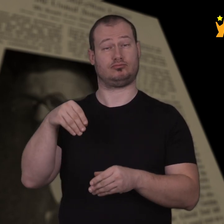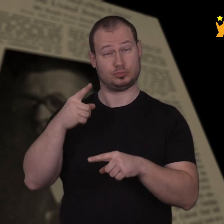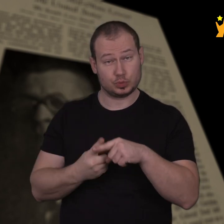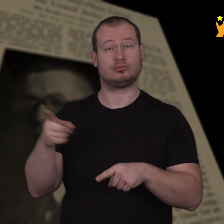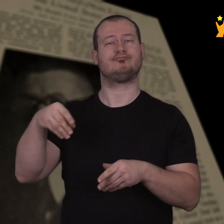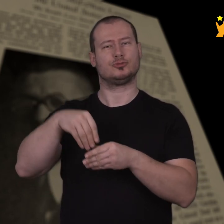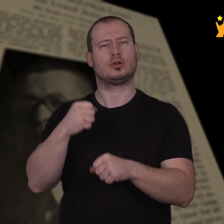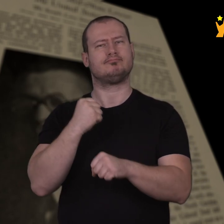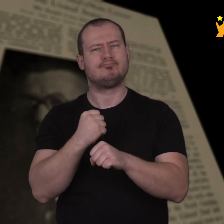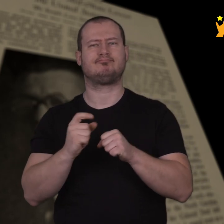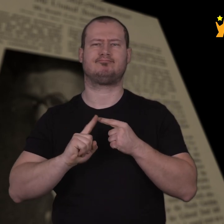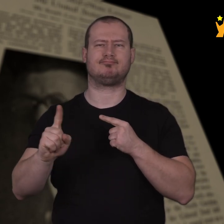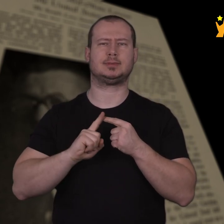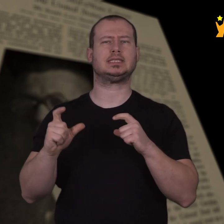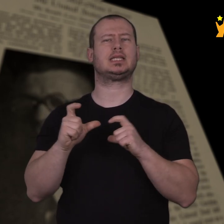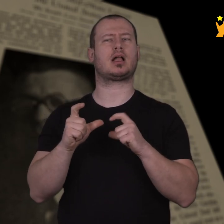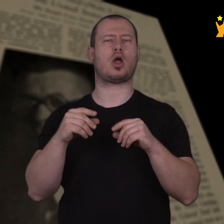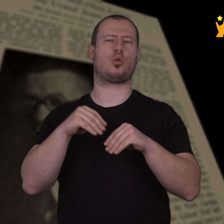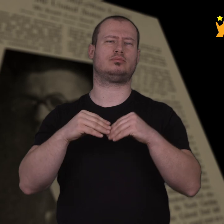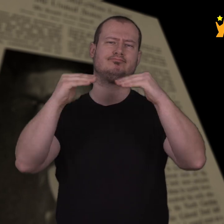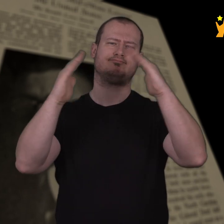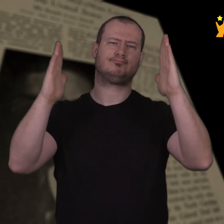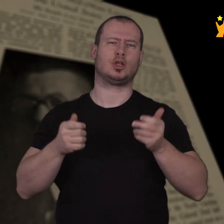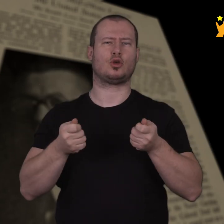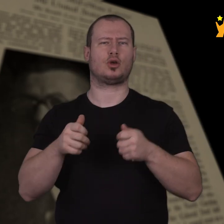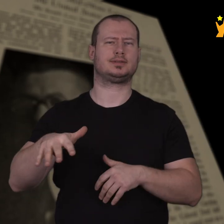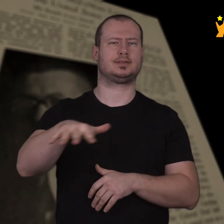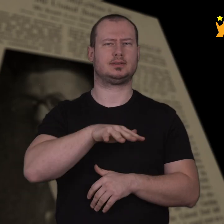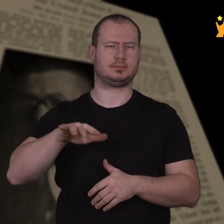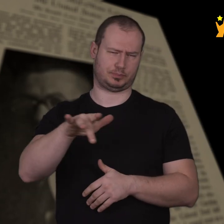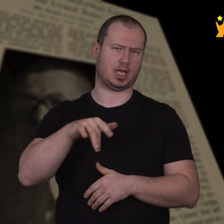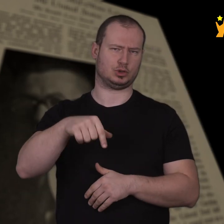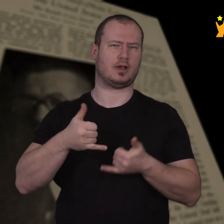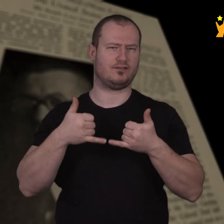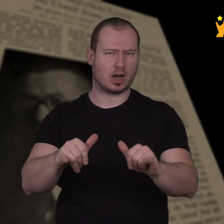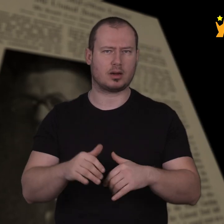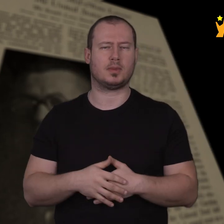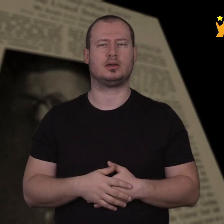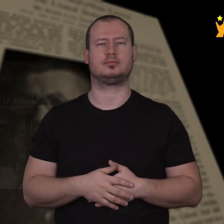Taktiež pracoval na farme v stajni pri koňoch.